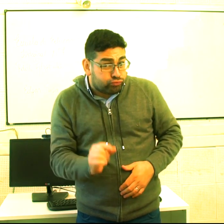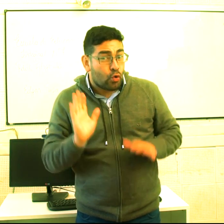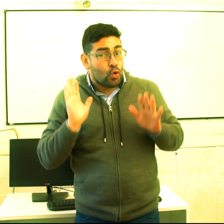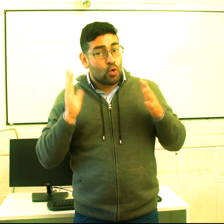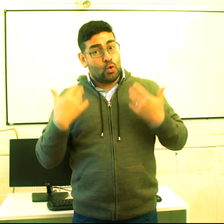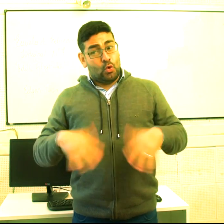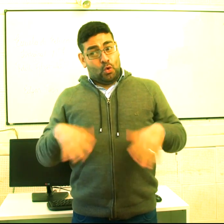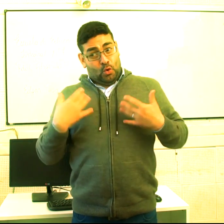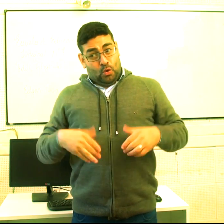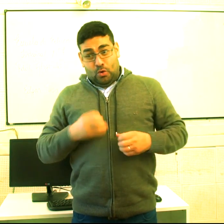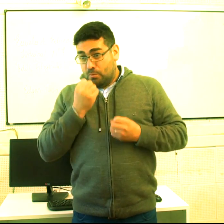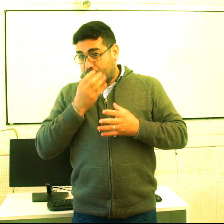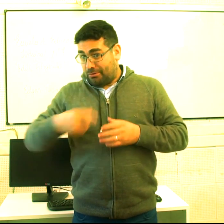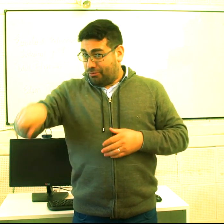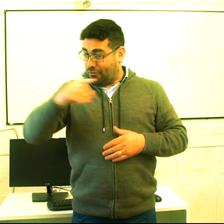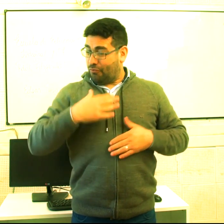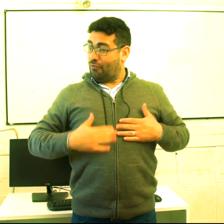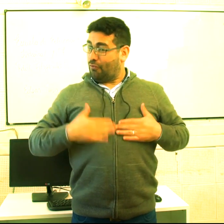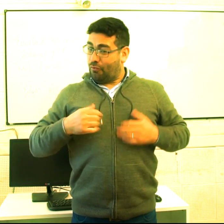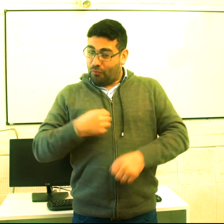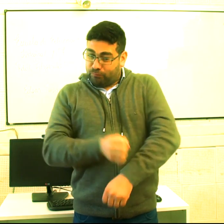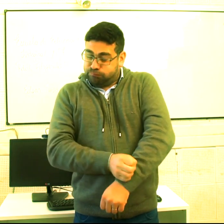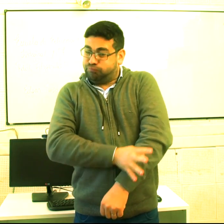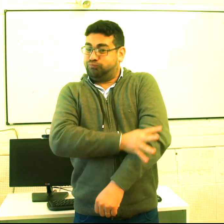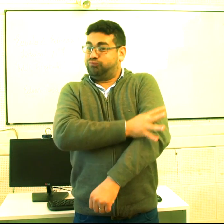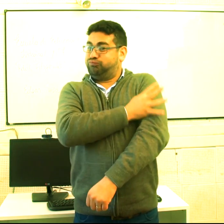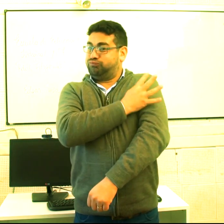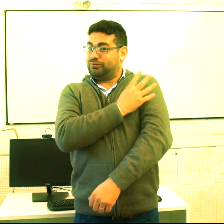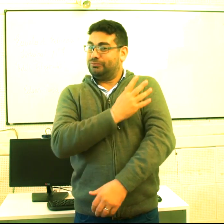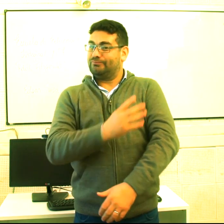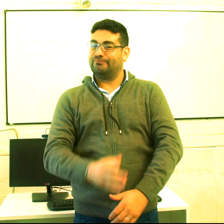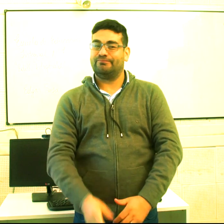muchísimo tiempo, ¡Que emoción!